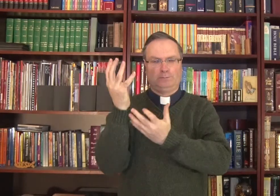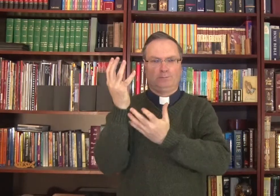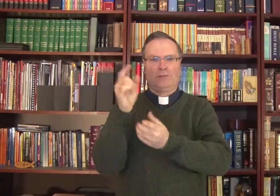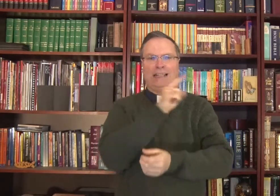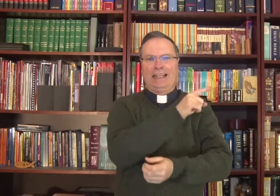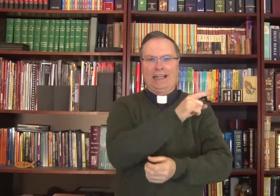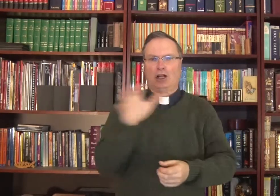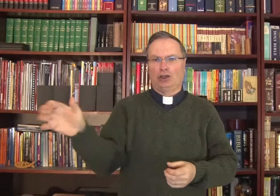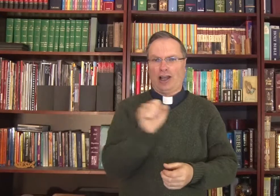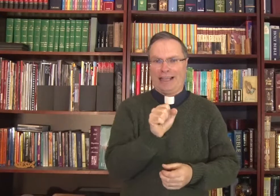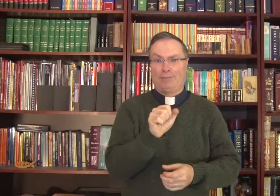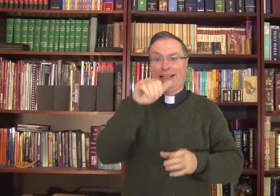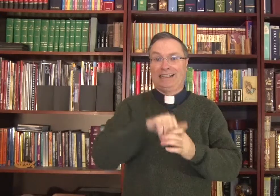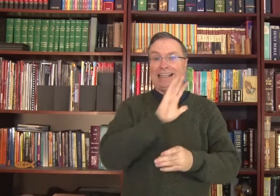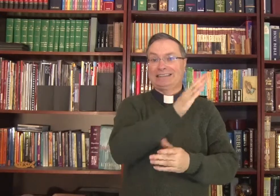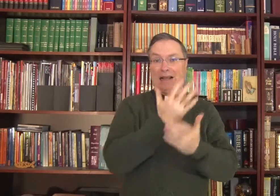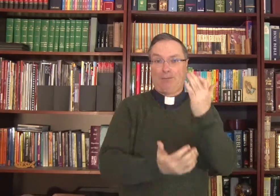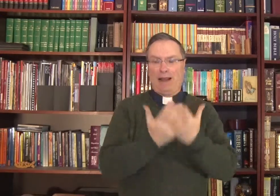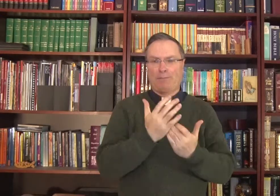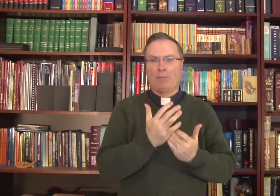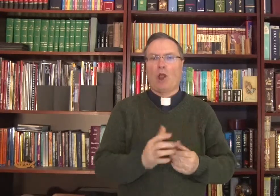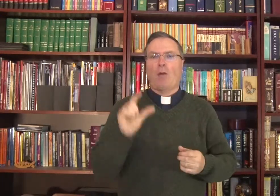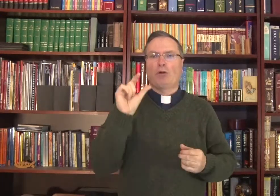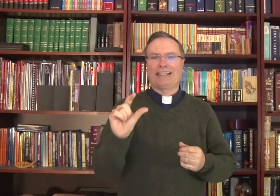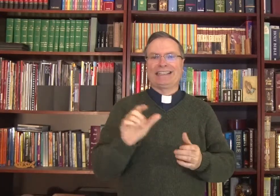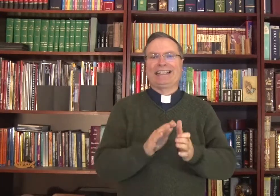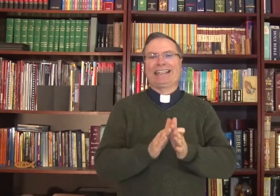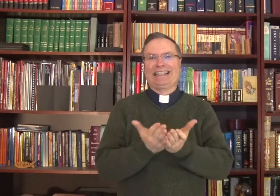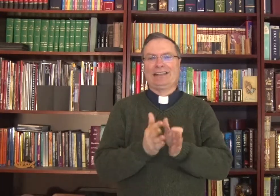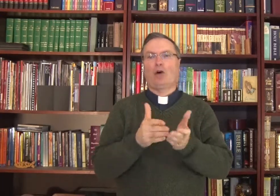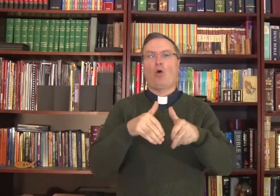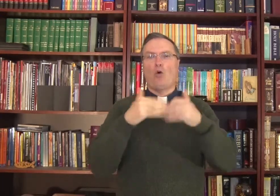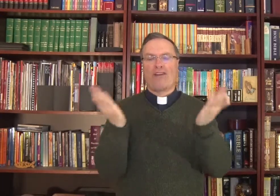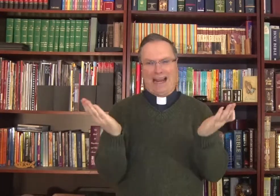Il tenait dans sa main un petit livre ouvert.